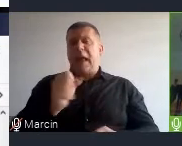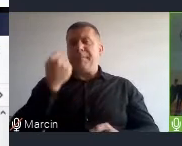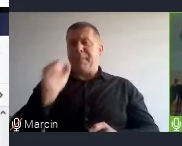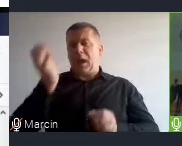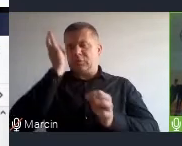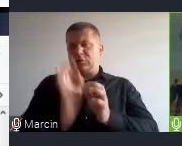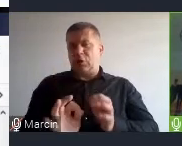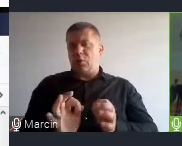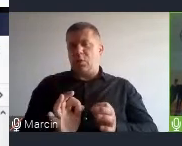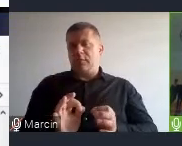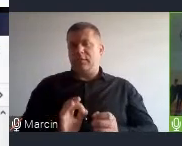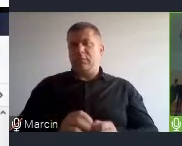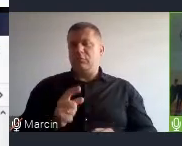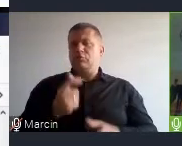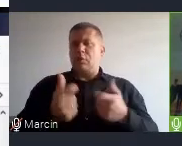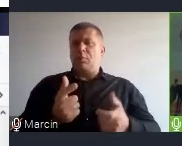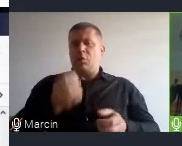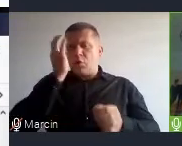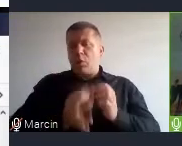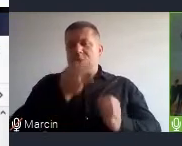żeby móc zrobić z niego dokładne zapytanie.